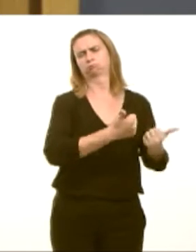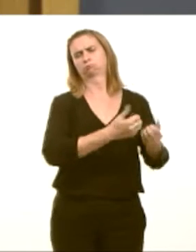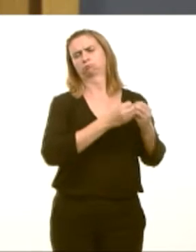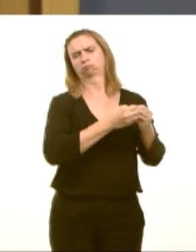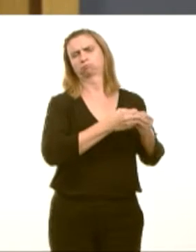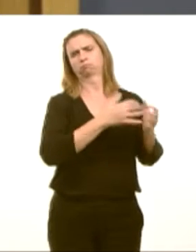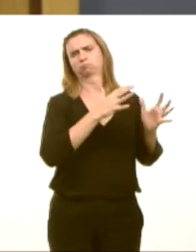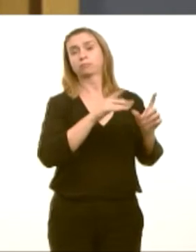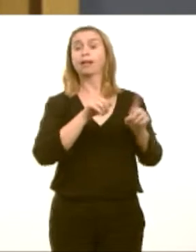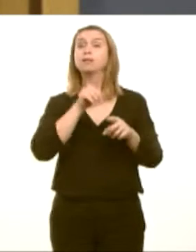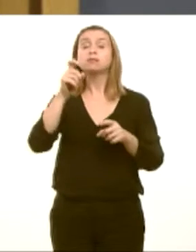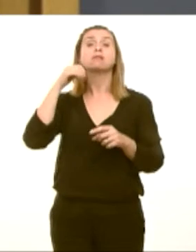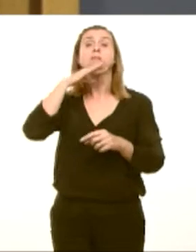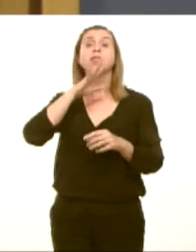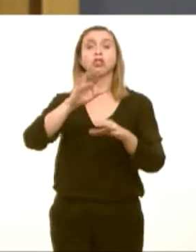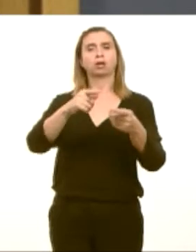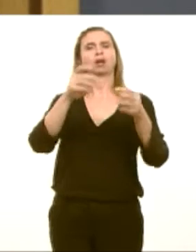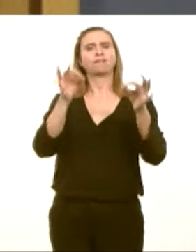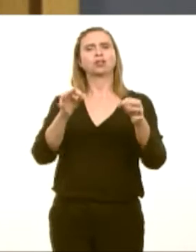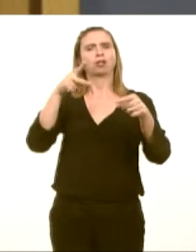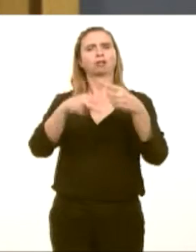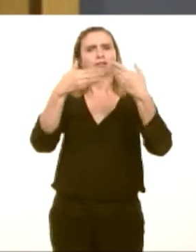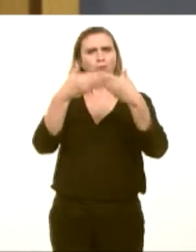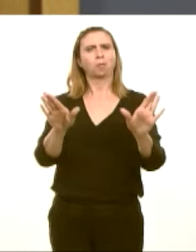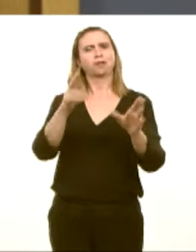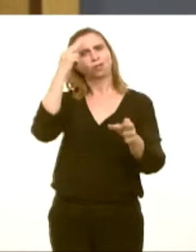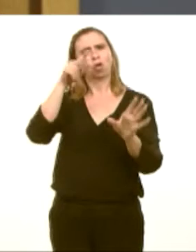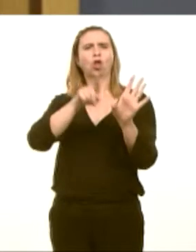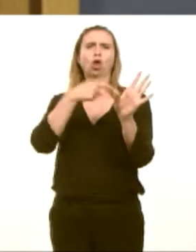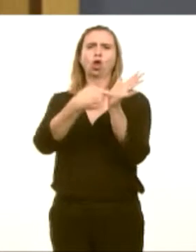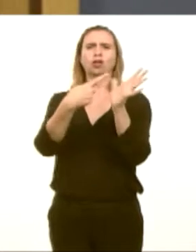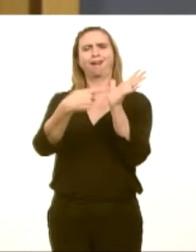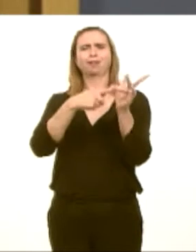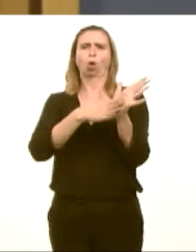Ond, o droi at yr endid cenedlaethol rydych chi wedi ei sefydlu ar gyfer dysgu Cymraeg